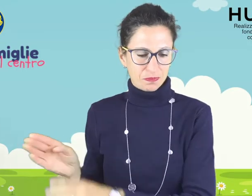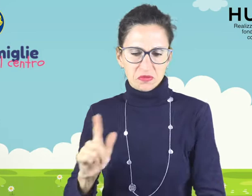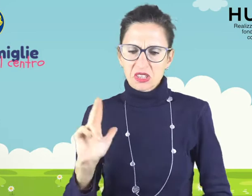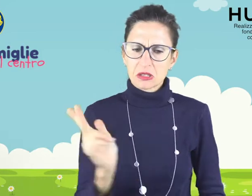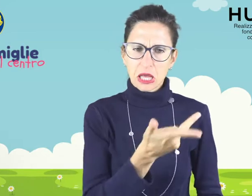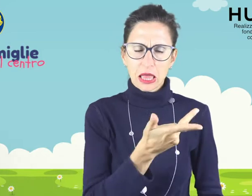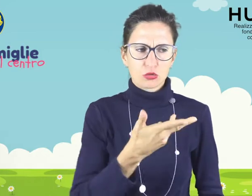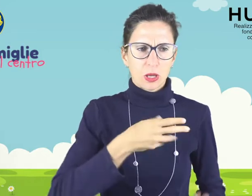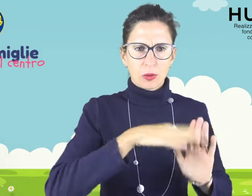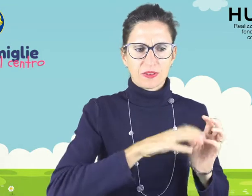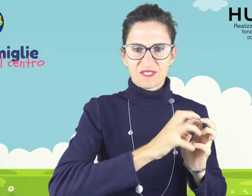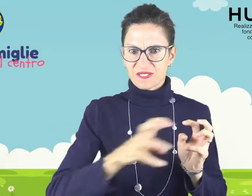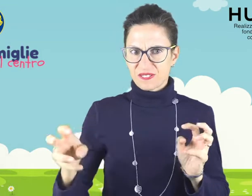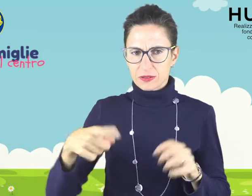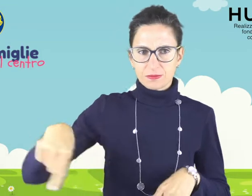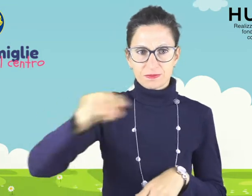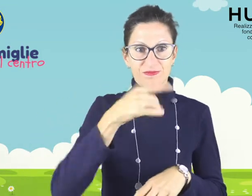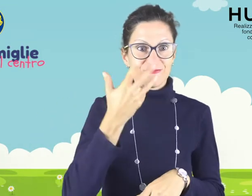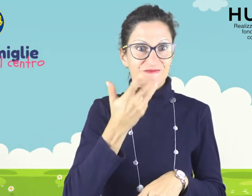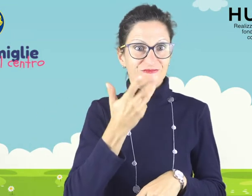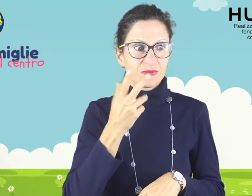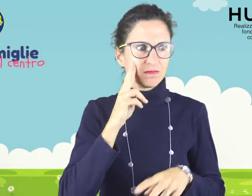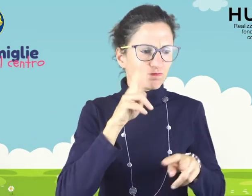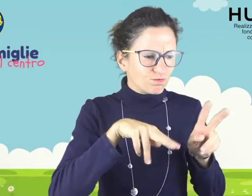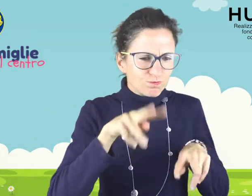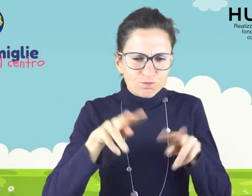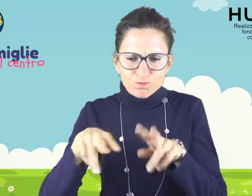Per maggiori informazioni sui tre incontri, le date, gli orari,